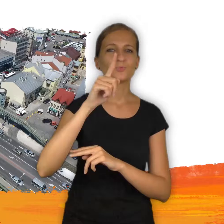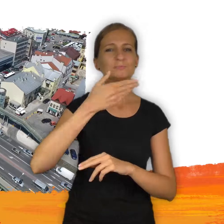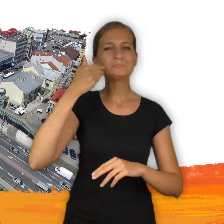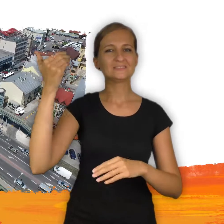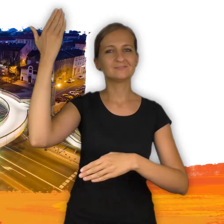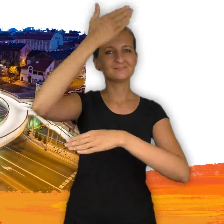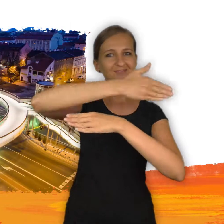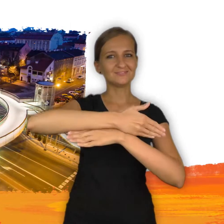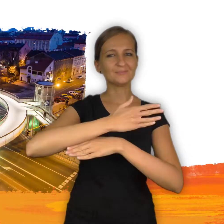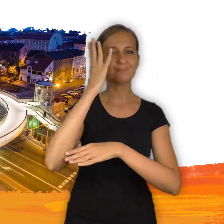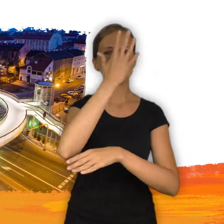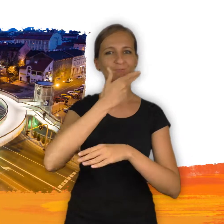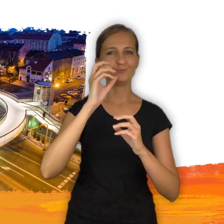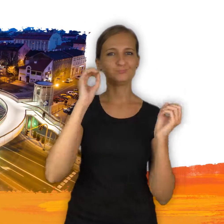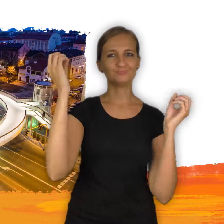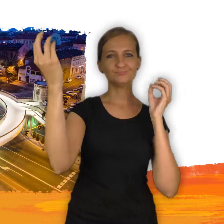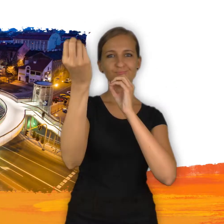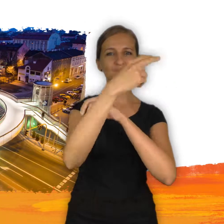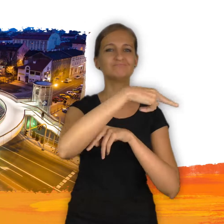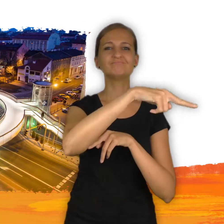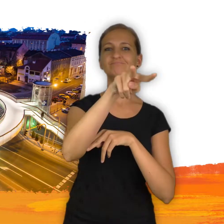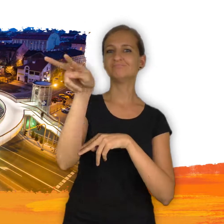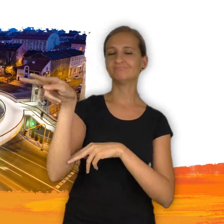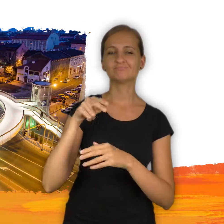W nocy kładka jest pięknie oświetlona.